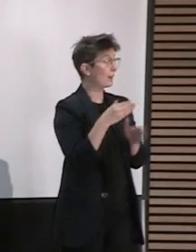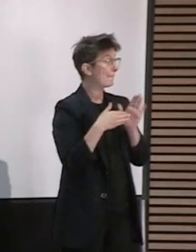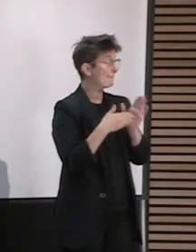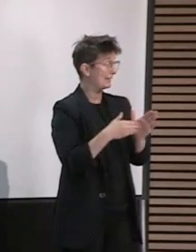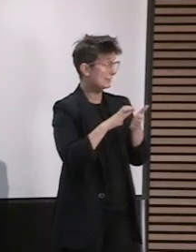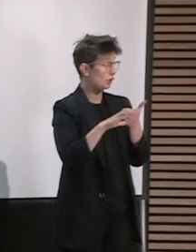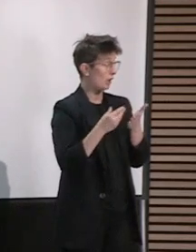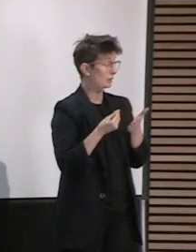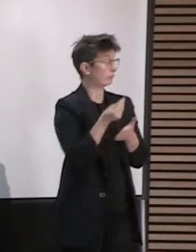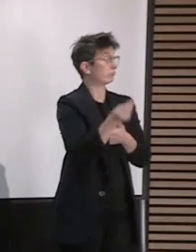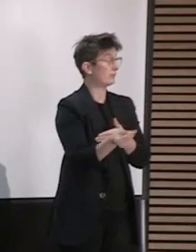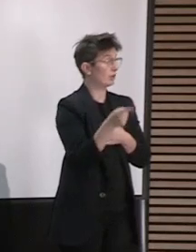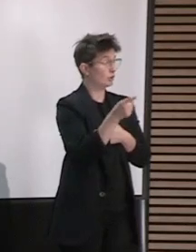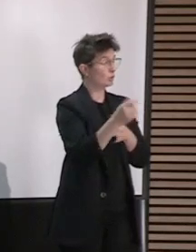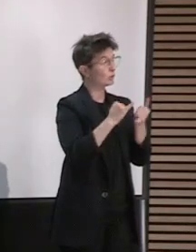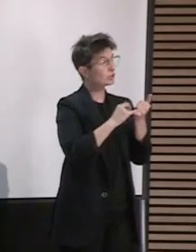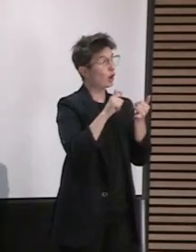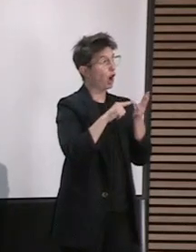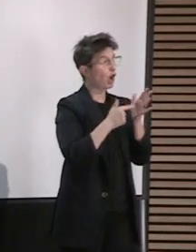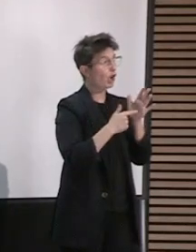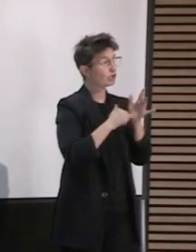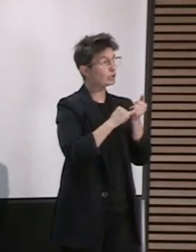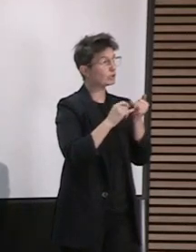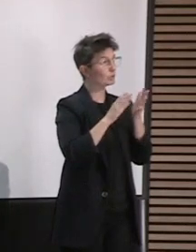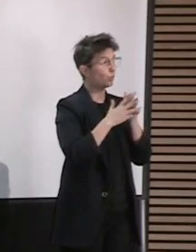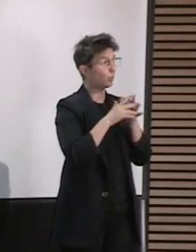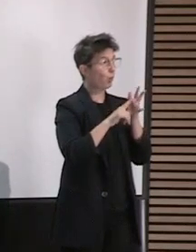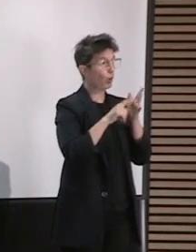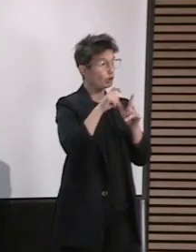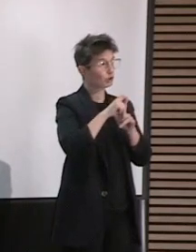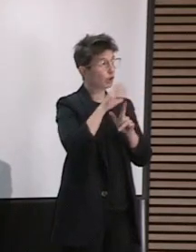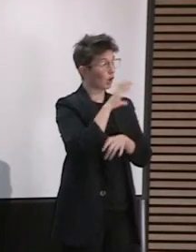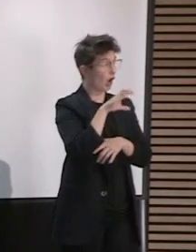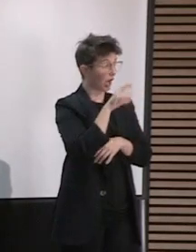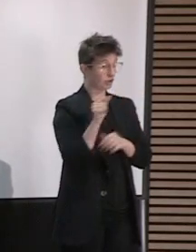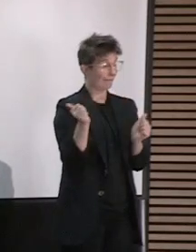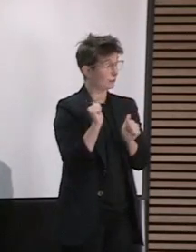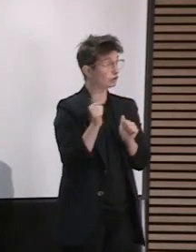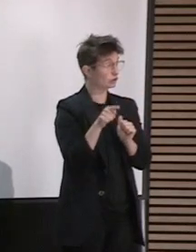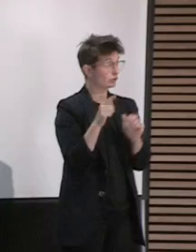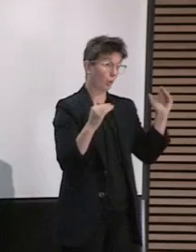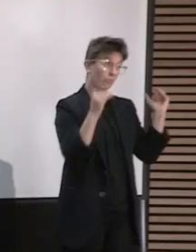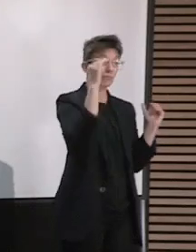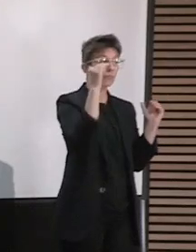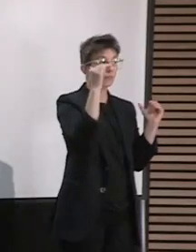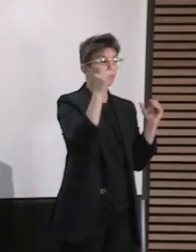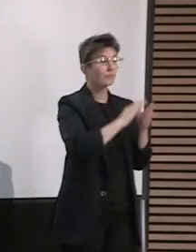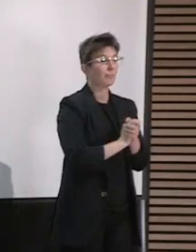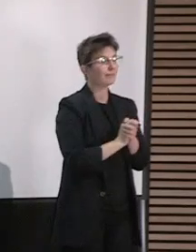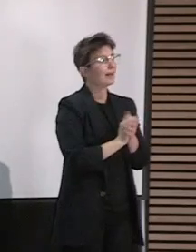miriona ... GRANT Kare, kaore e tika i